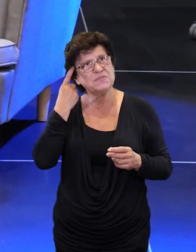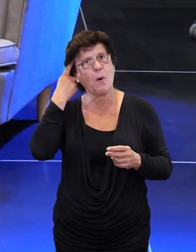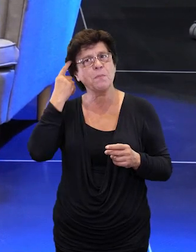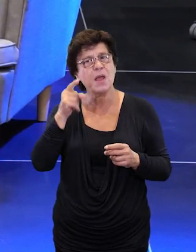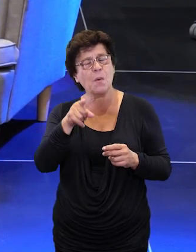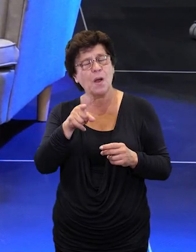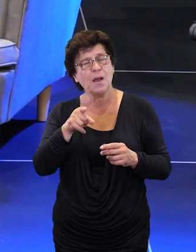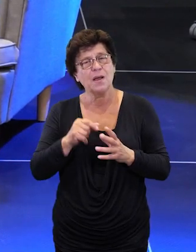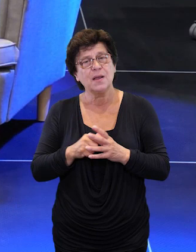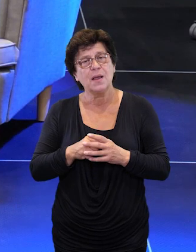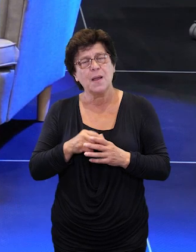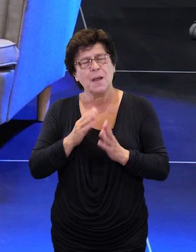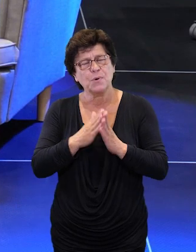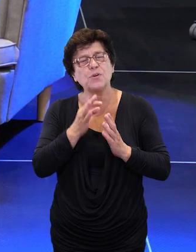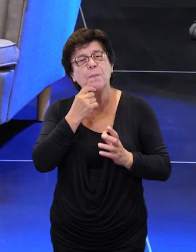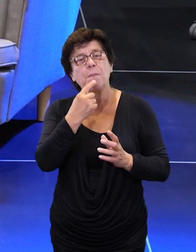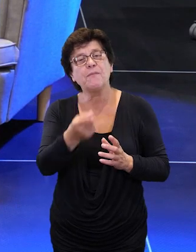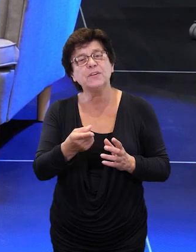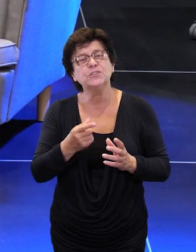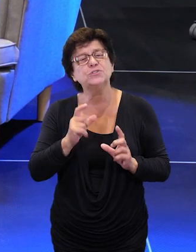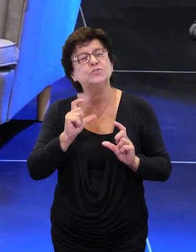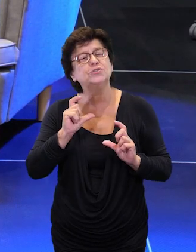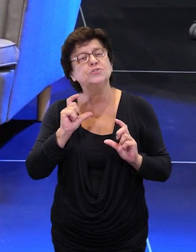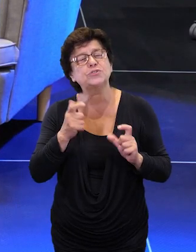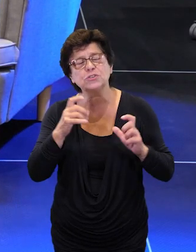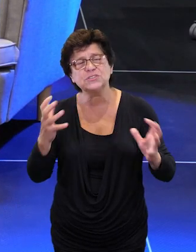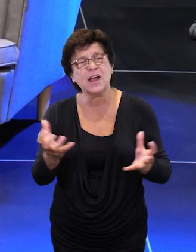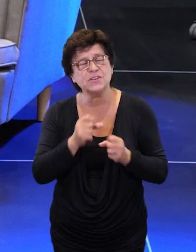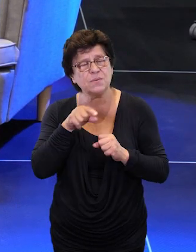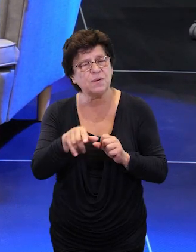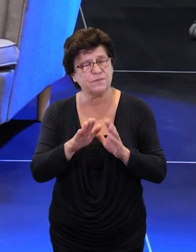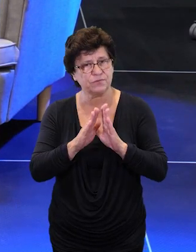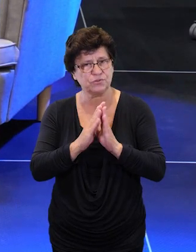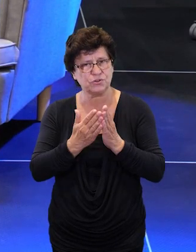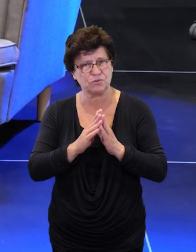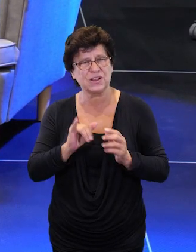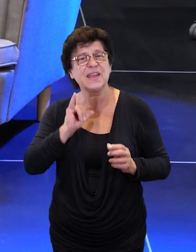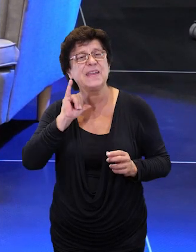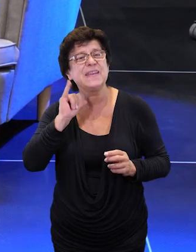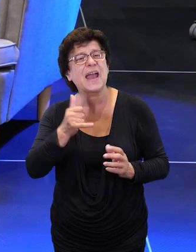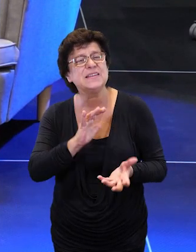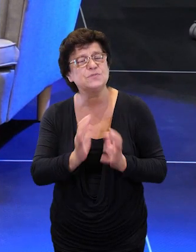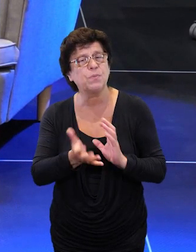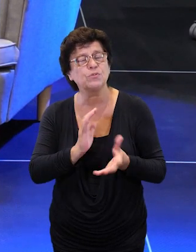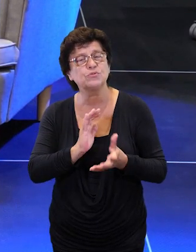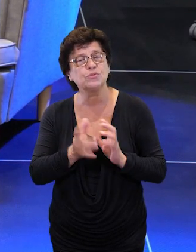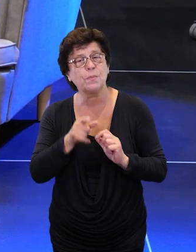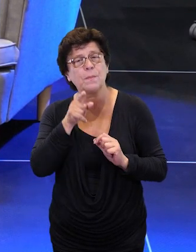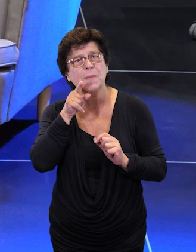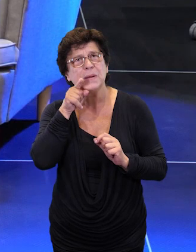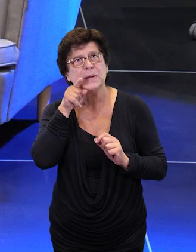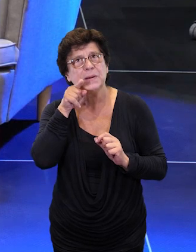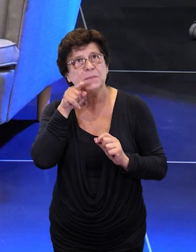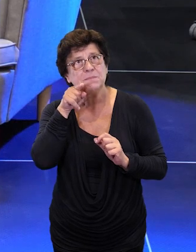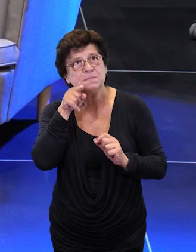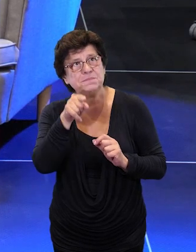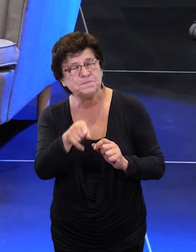Proszę powiedzieć, co znajdziemy w książce i w jaki sposób ona ma spełnić swoją rolę.